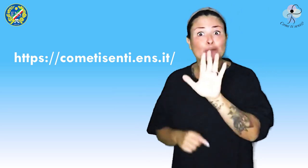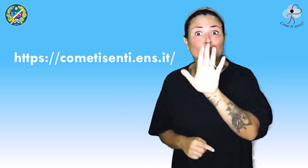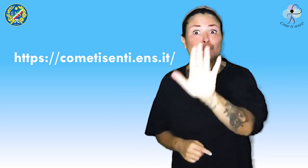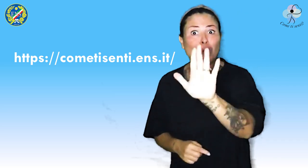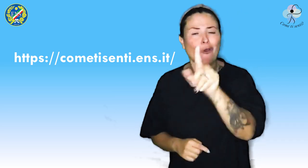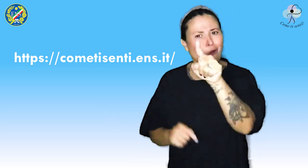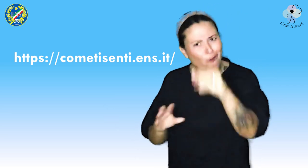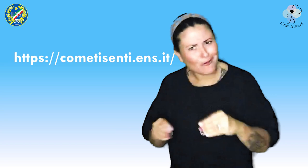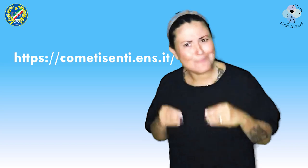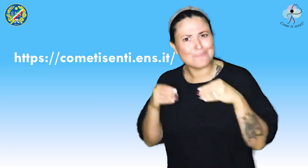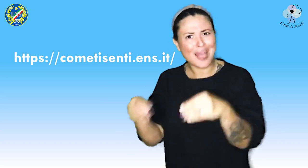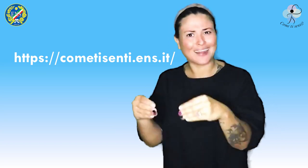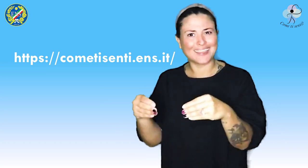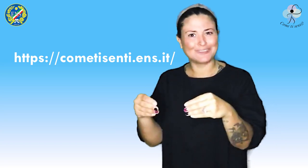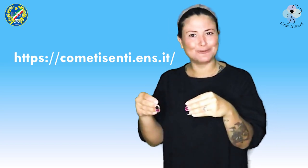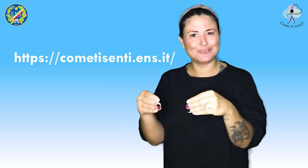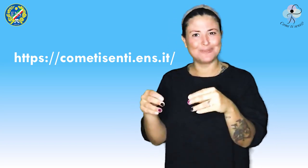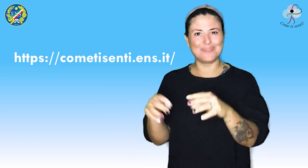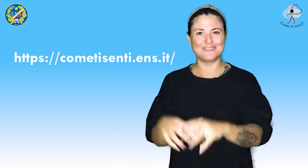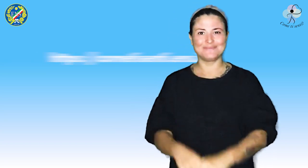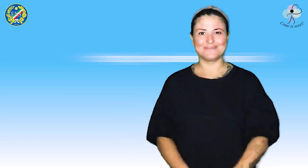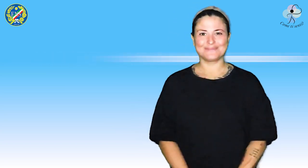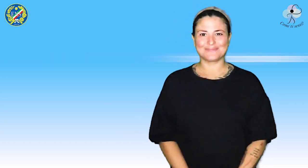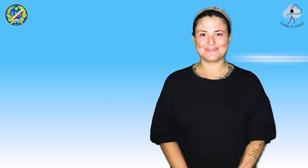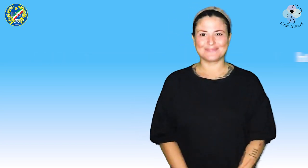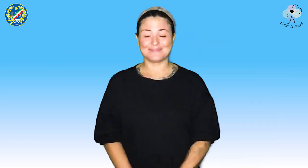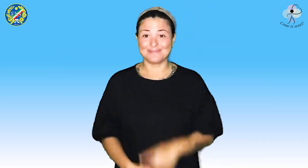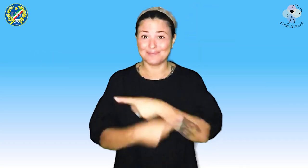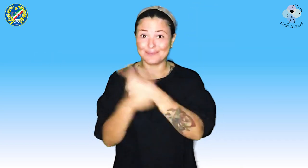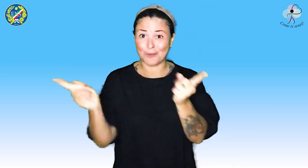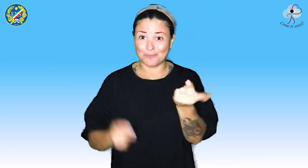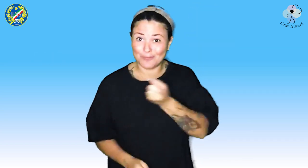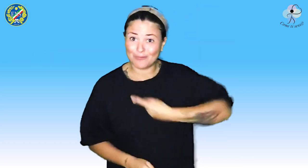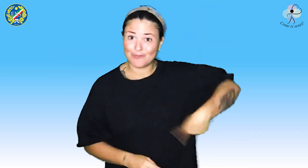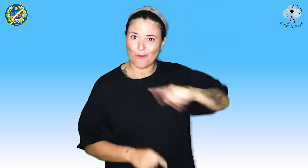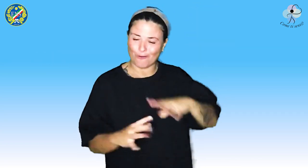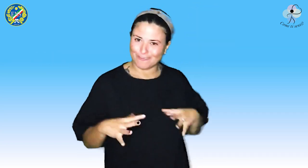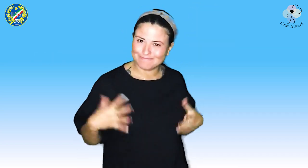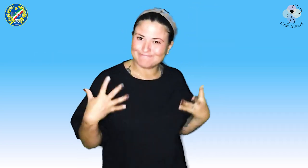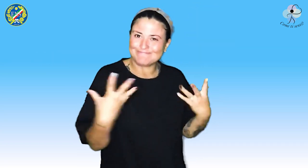Non ti resta che andare sul sito dedicato al progetto cometisenti.ens.it